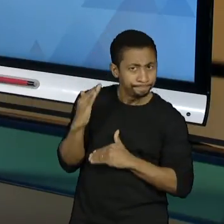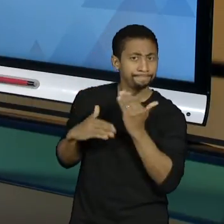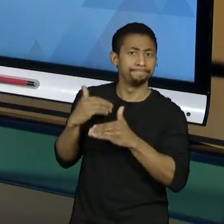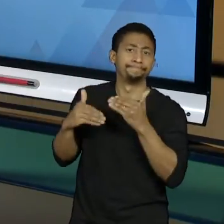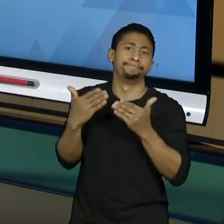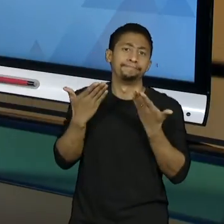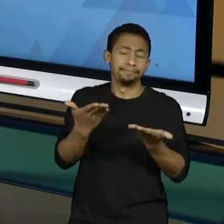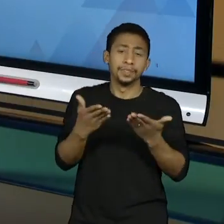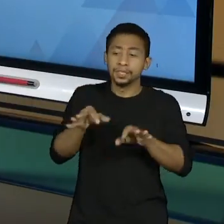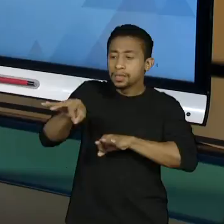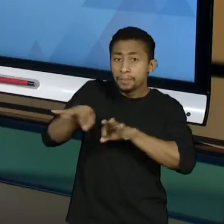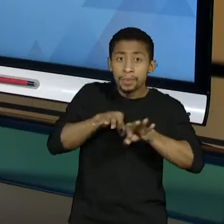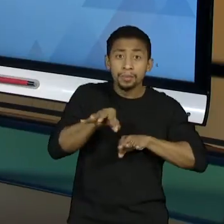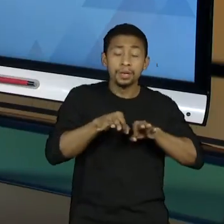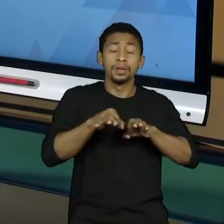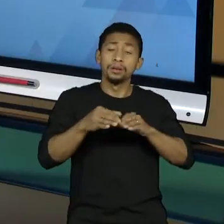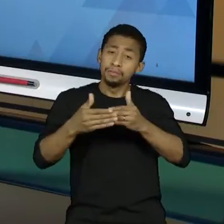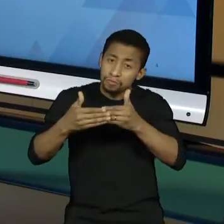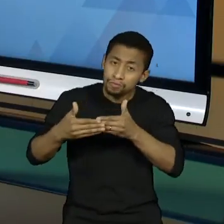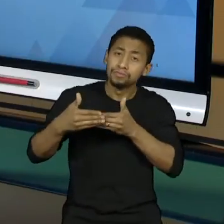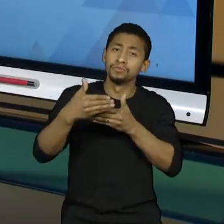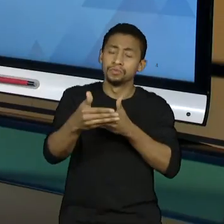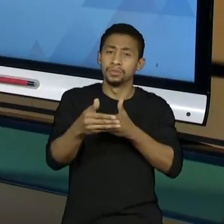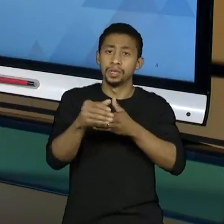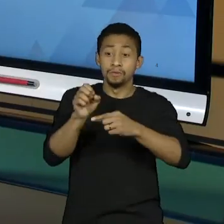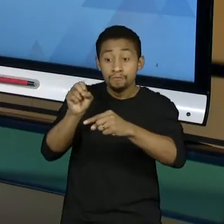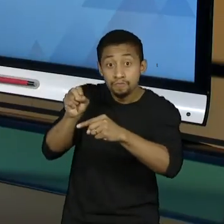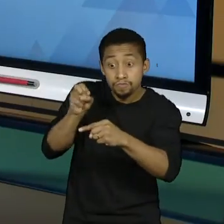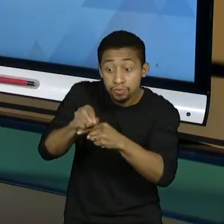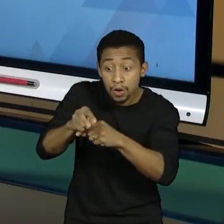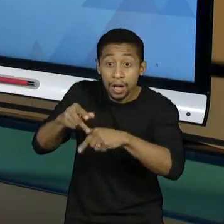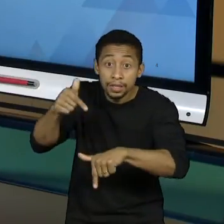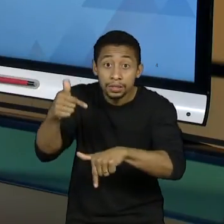SE PREPARAR PARA, DE FATO, QUANDO VOCÊ TIVER ENTRANDO NO MERCADO DE TRABALHO, AS PRESSÕES VÃO